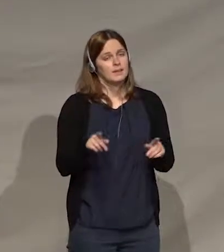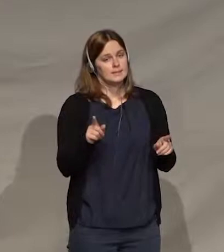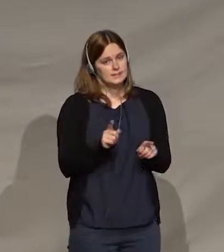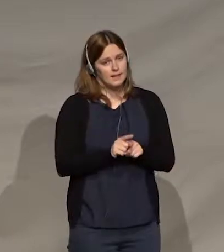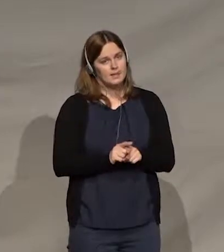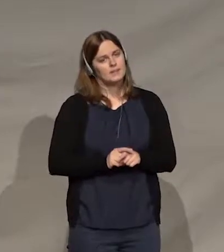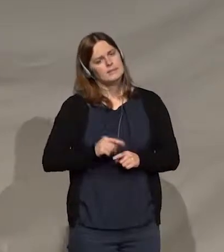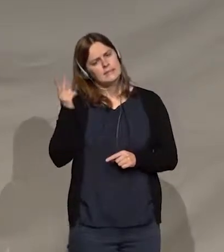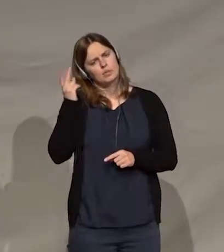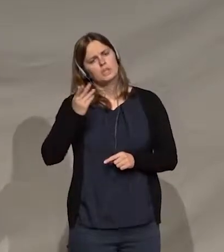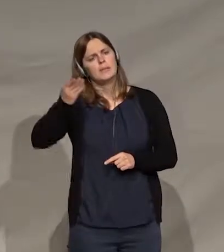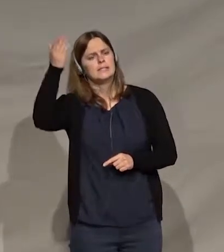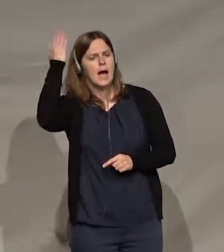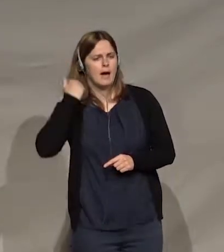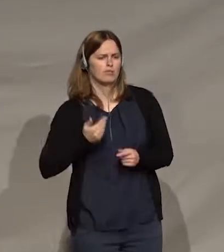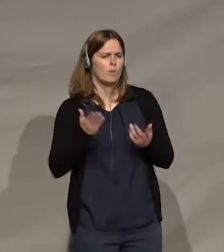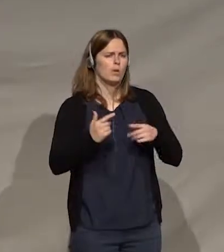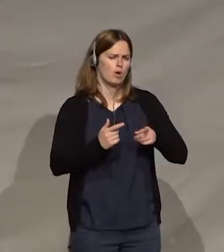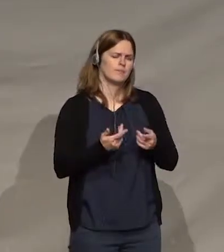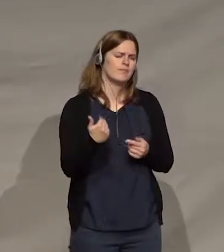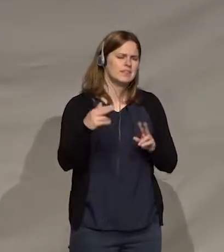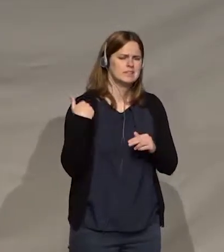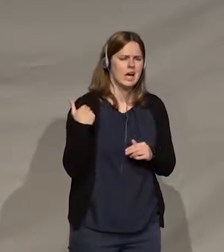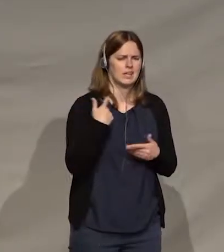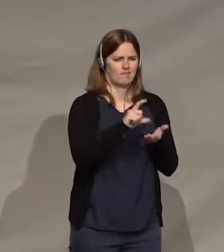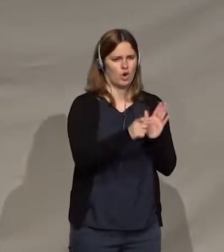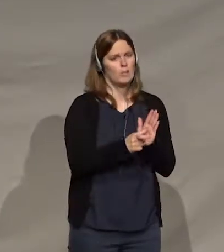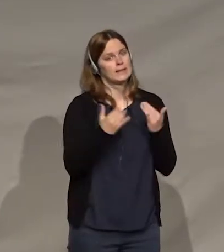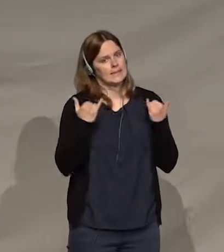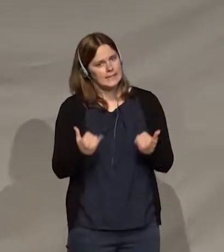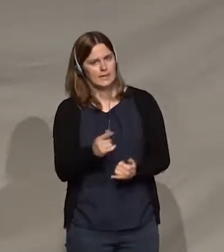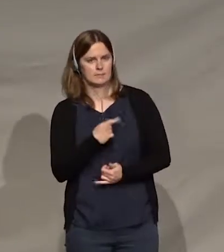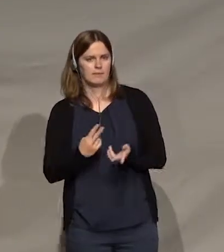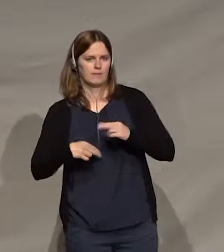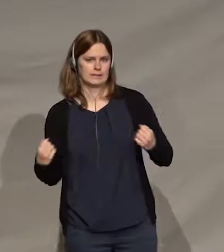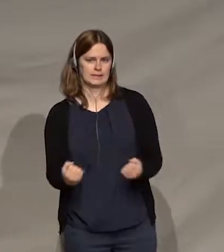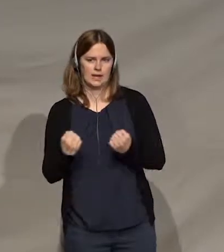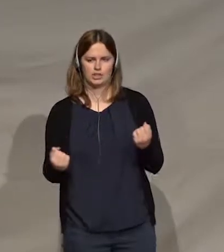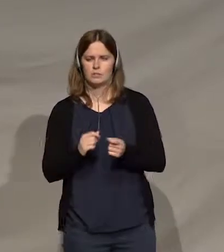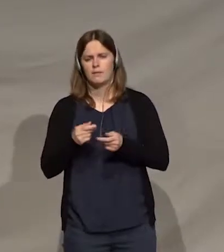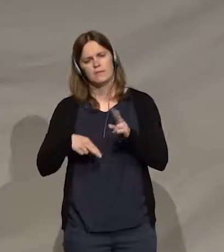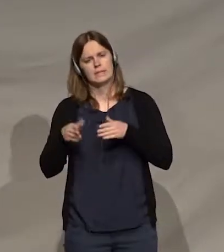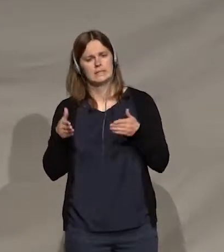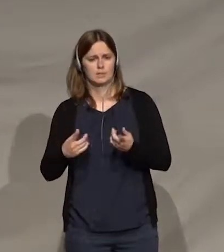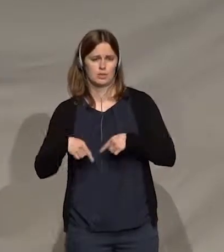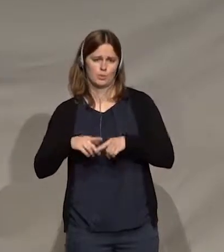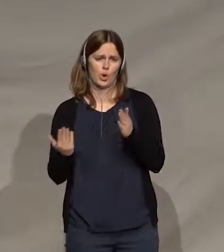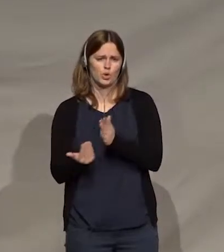Ale ve smyslu funkcionalit je to v podstatě to samé. Ve strukturované audioknize máte text a zvuk, a obě věci jsou synchronizované, takže je možné